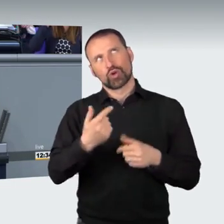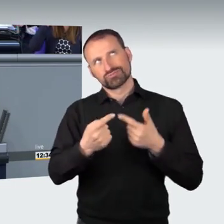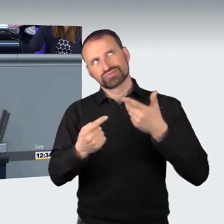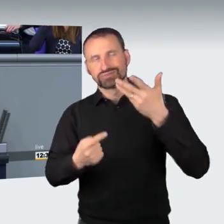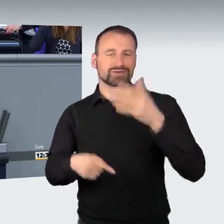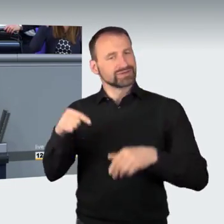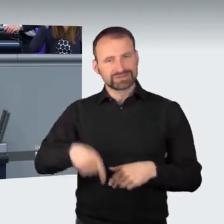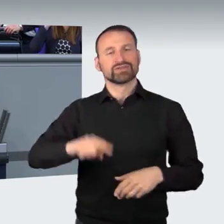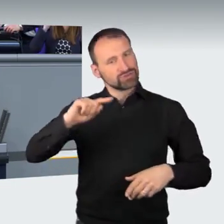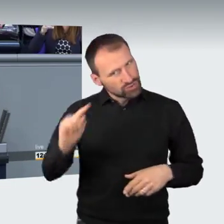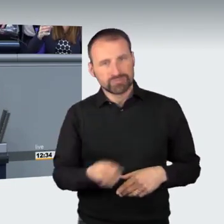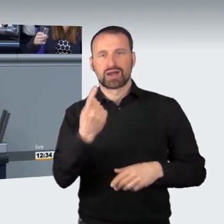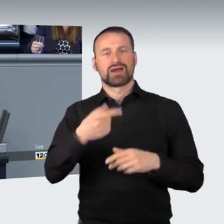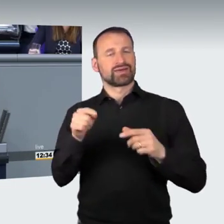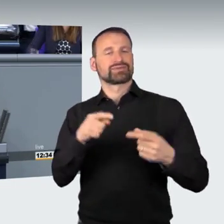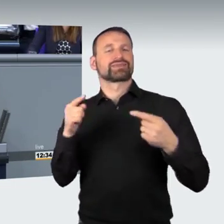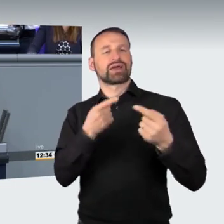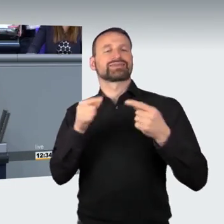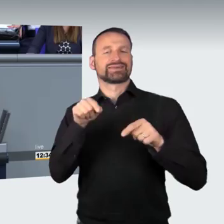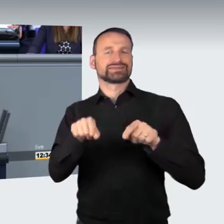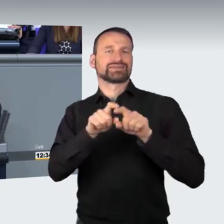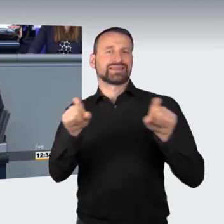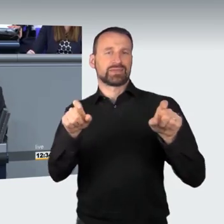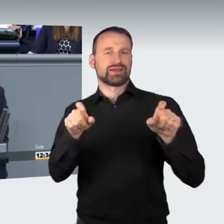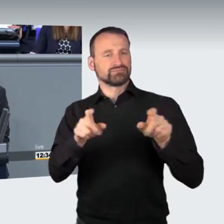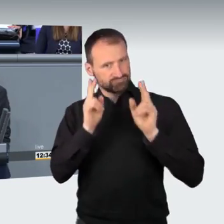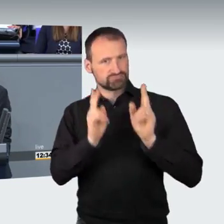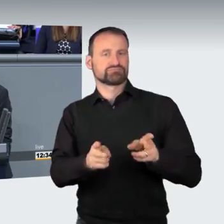eine schiere Selbstverständlichkeit. (Applaus)